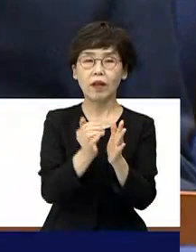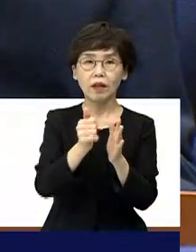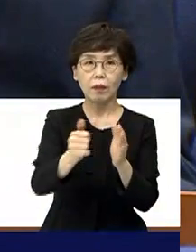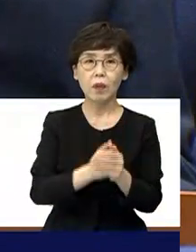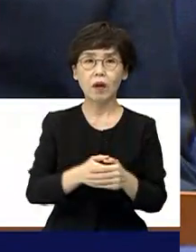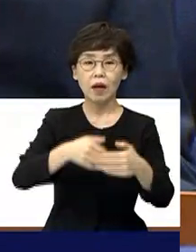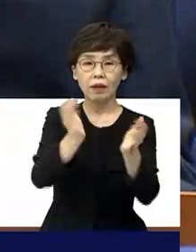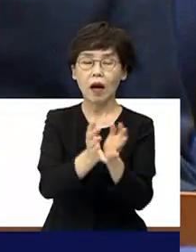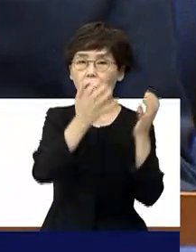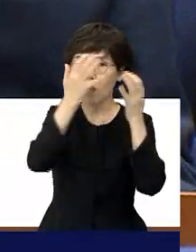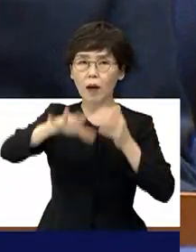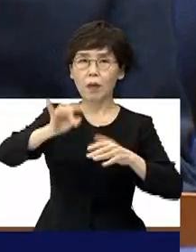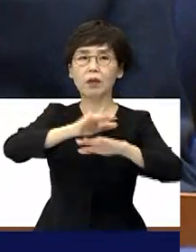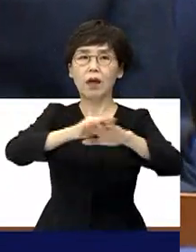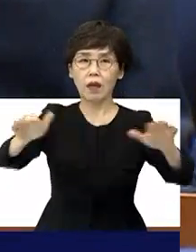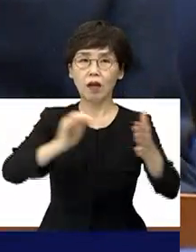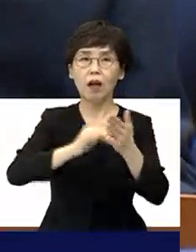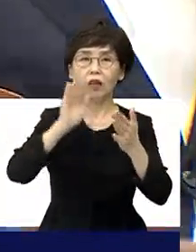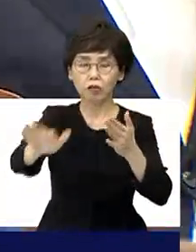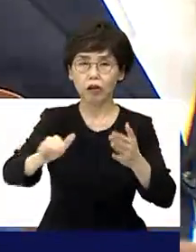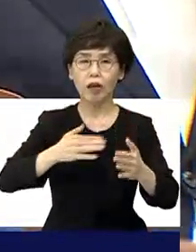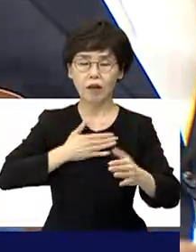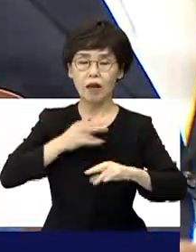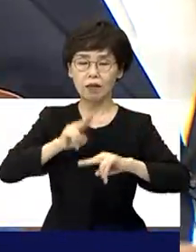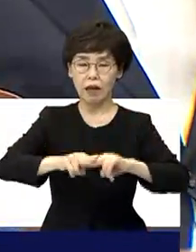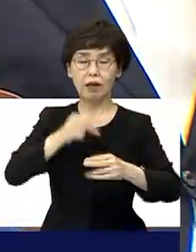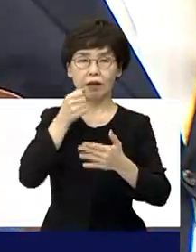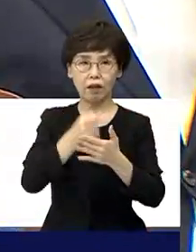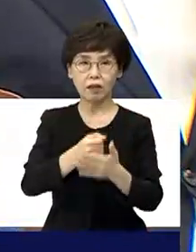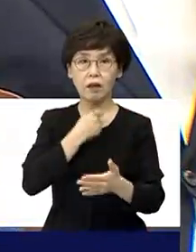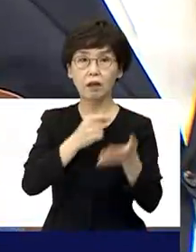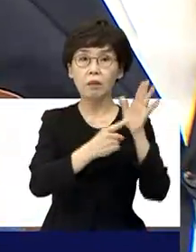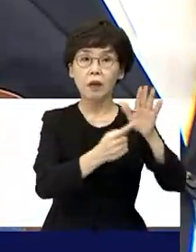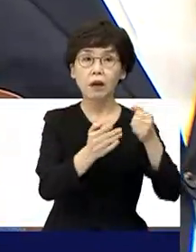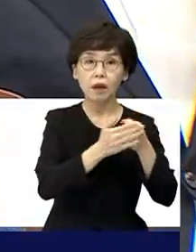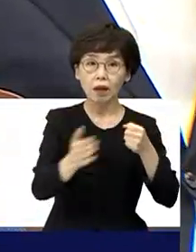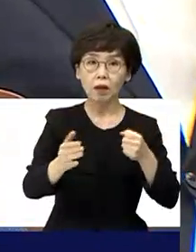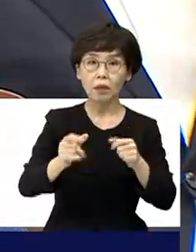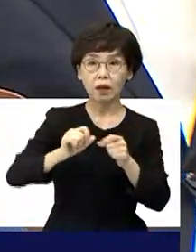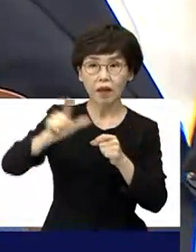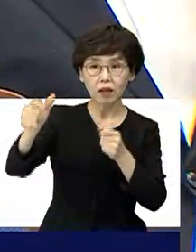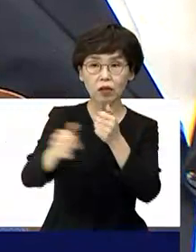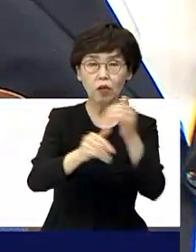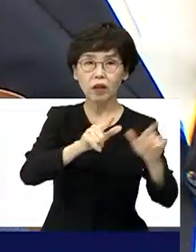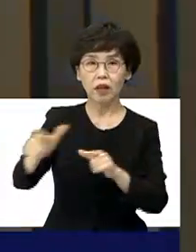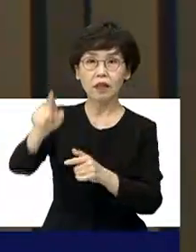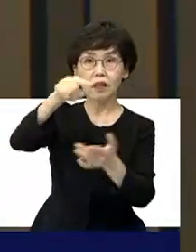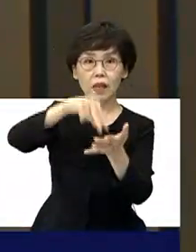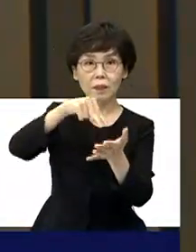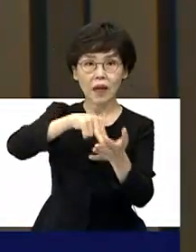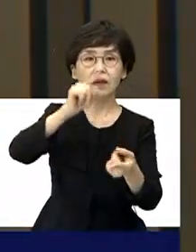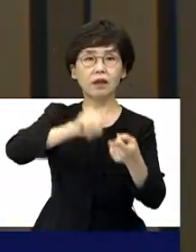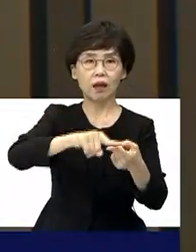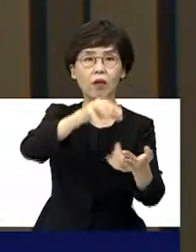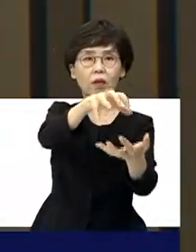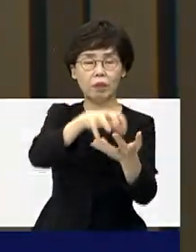혼란부터 수습한 뒤 거취를 표명하겠다고 한 만큼 다수의 의원들이 이 입장을 존중하기로 의견을 모은 것으로 알려졌습니다.